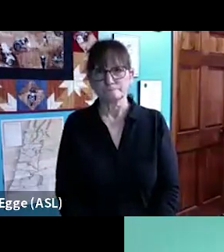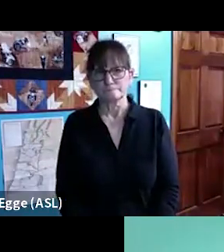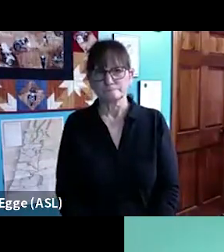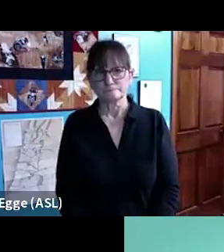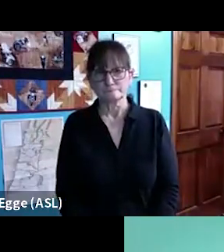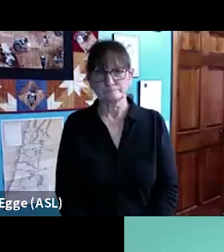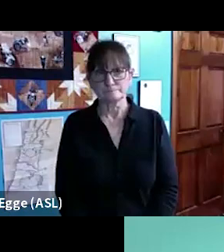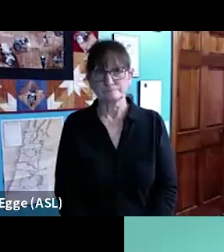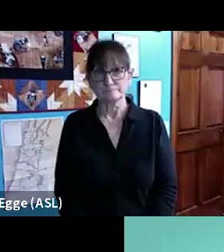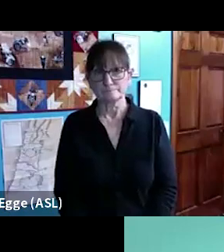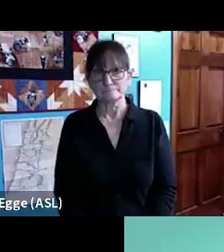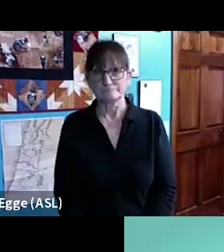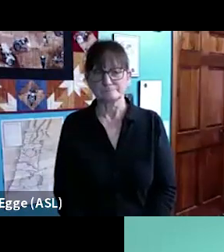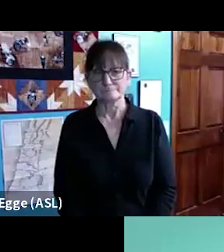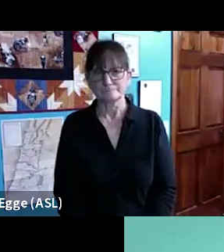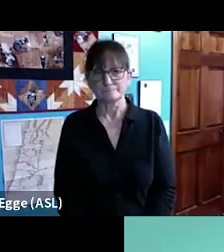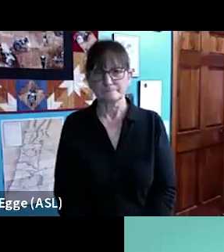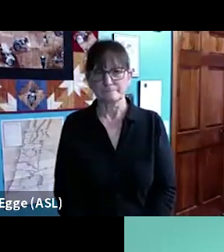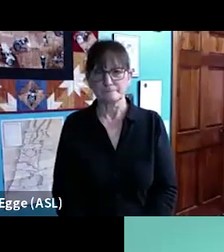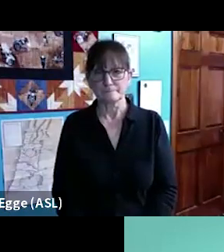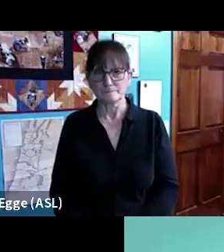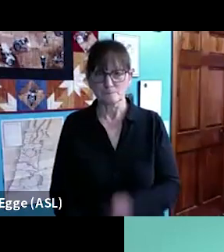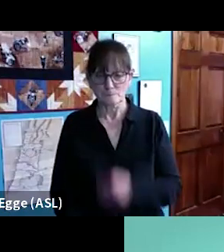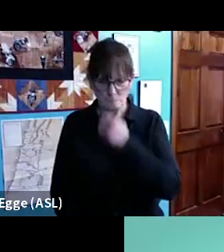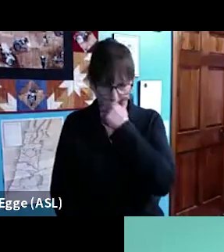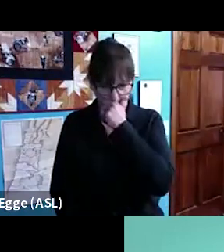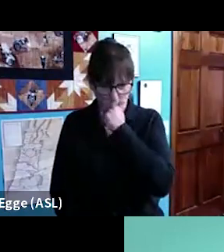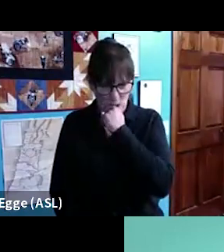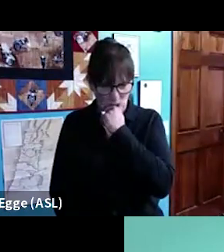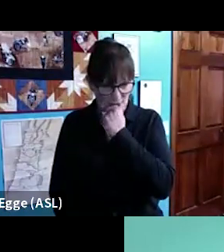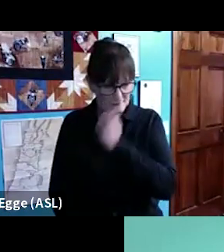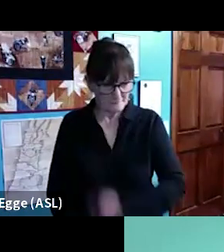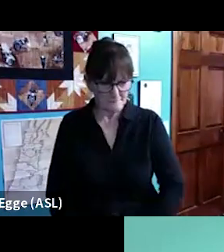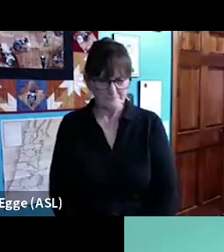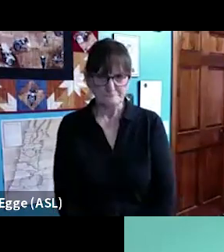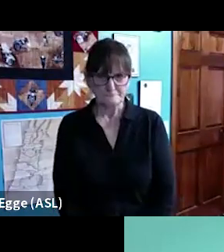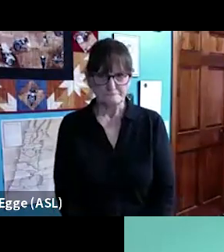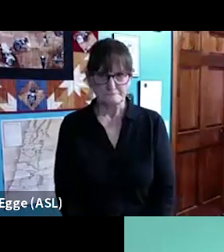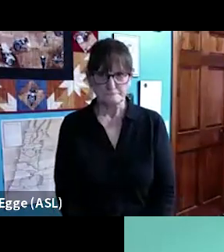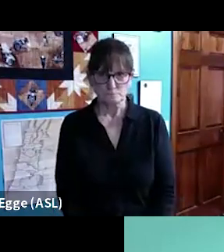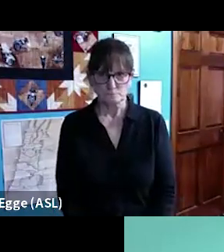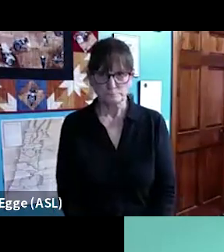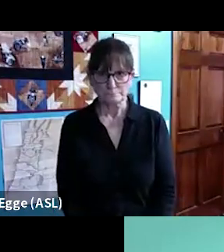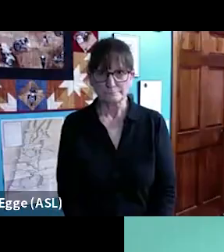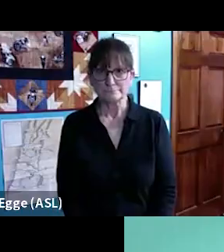No asumas demasiado si puedes evitarlo. Sé que eso es pedir mucho para la mayoría de nosotros,